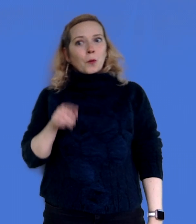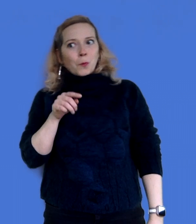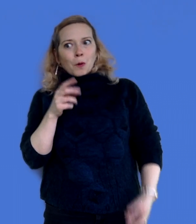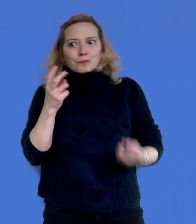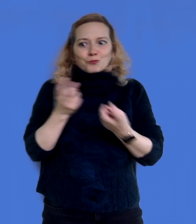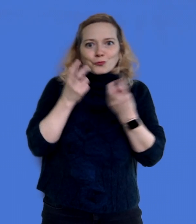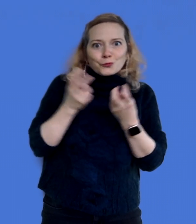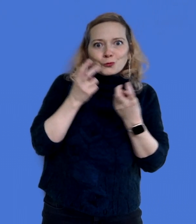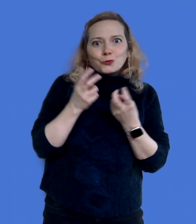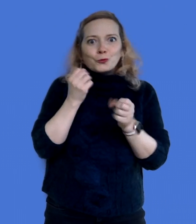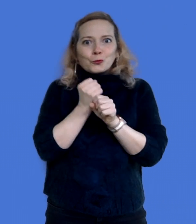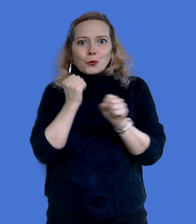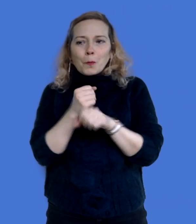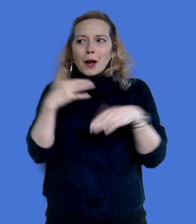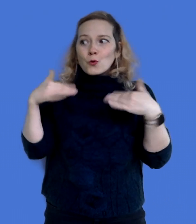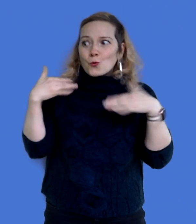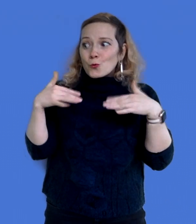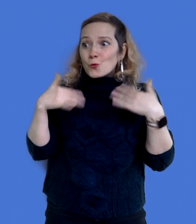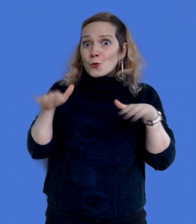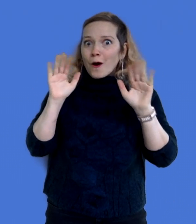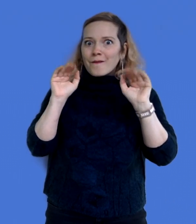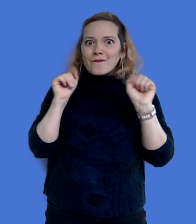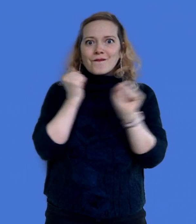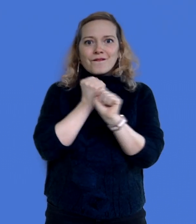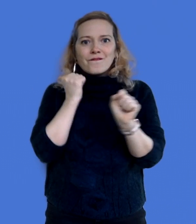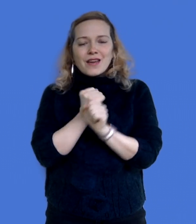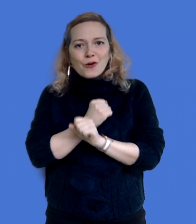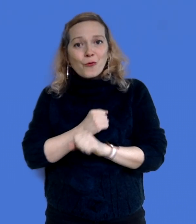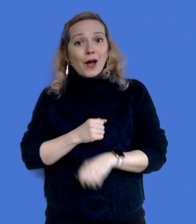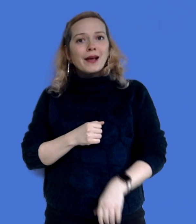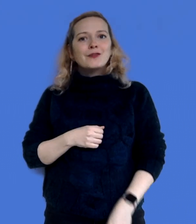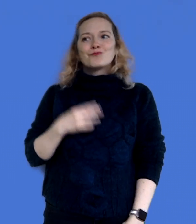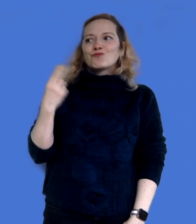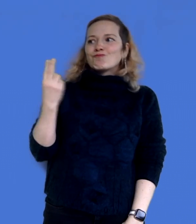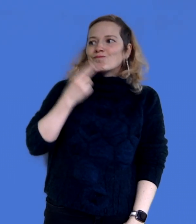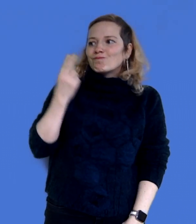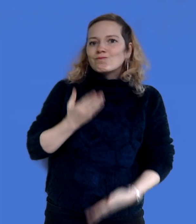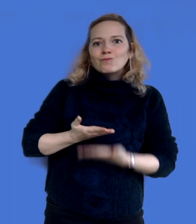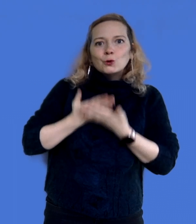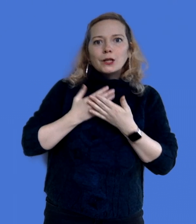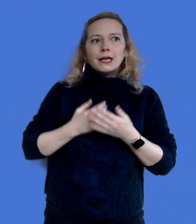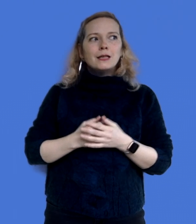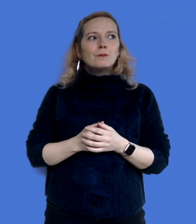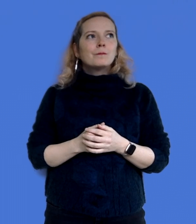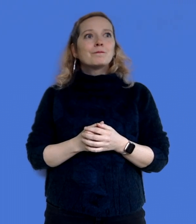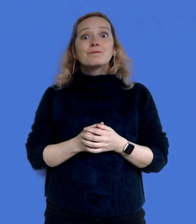Zo'n toch maken is best wel veel werk. Wij zullen hulp nodig hebben.